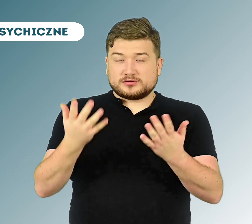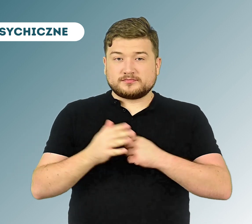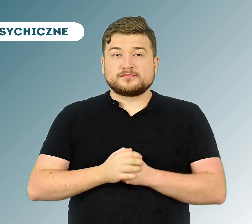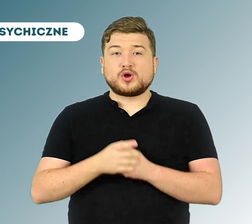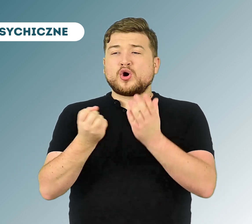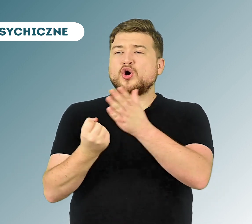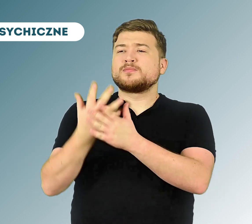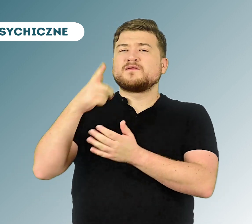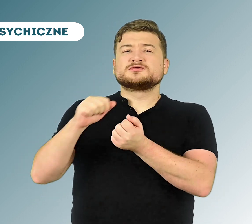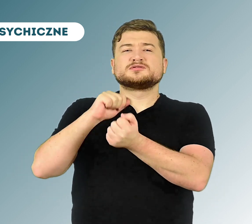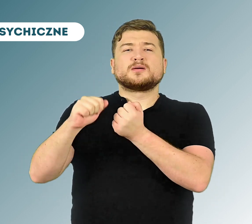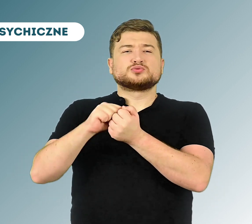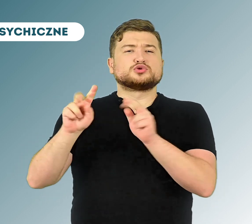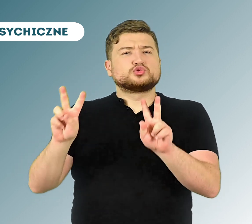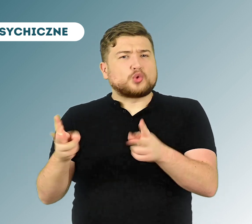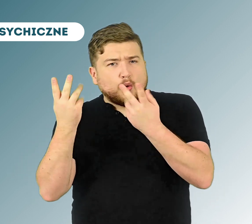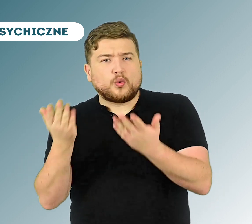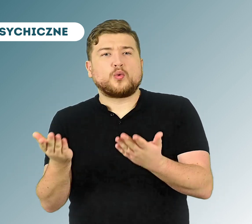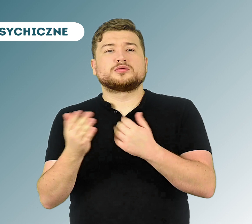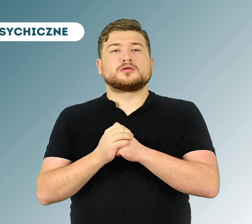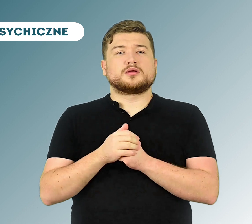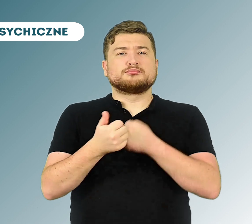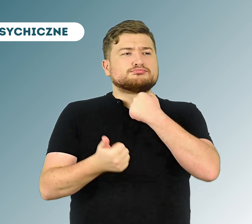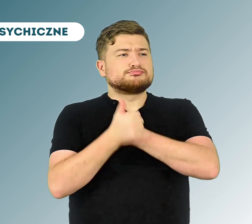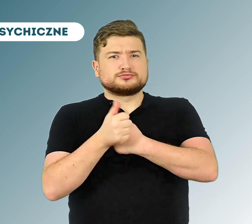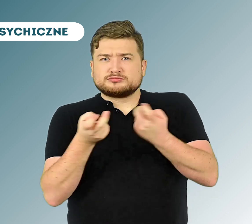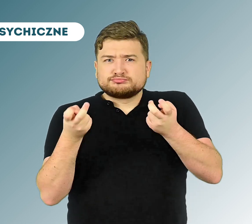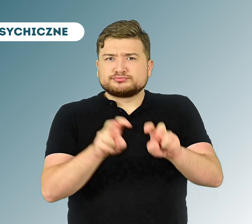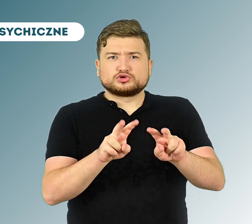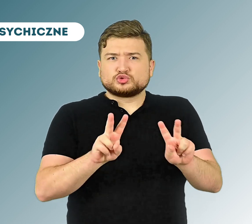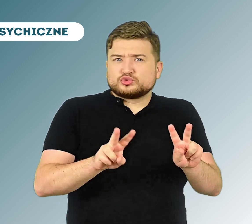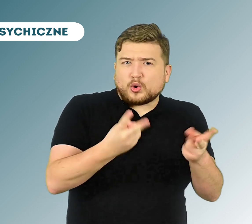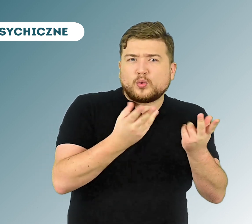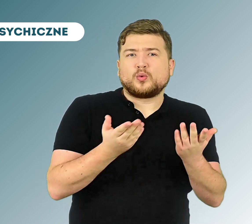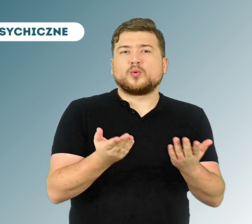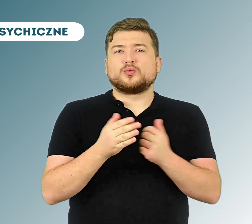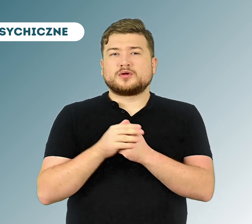Objawy- skąd powstało to zaburzenie? Etiologia-jaka była przyczyna zaburzenia?